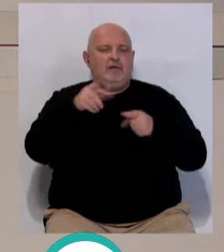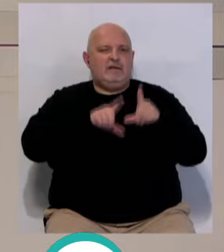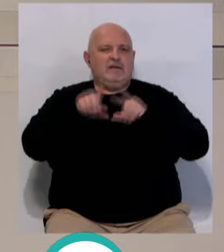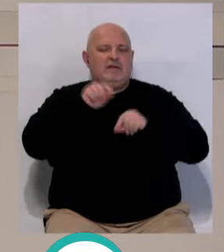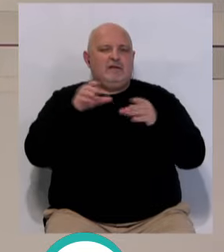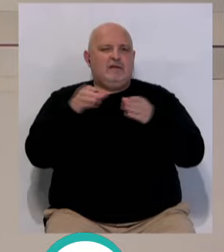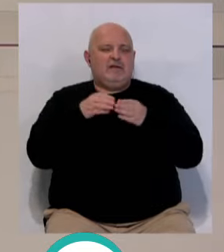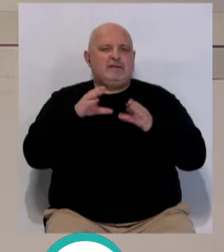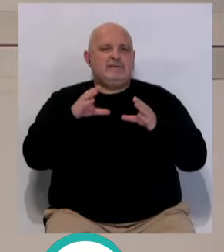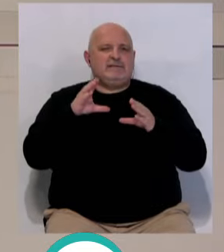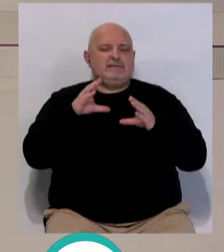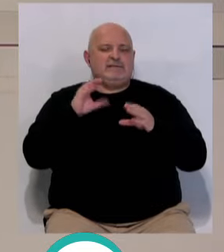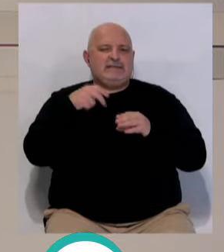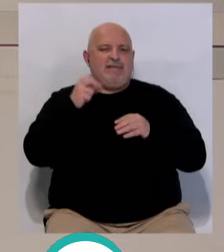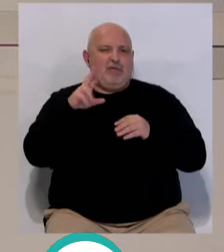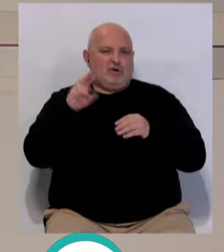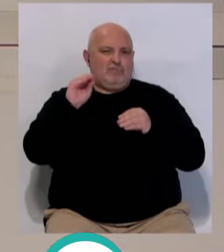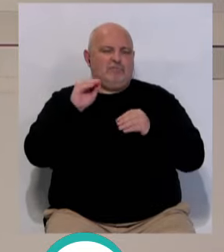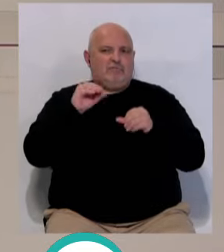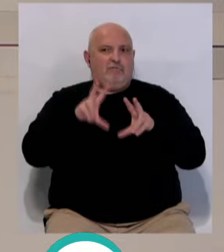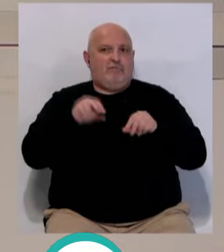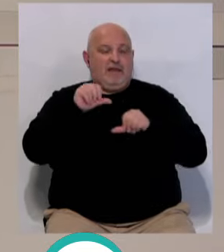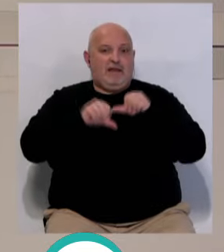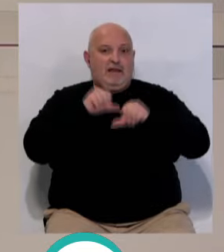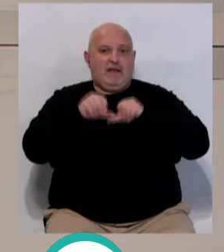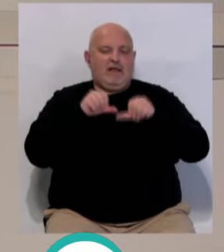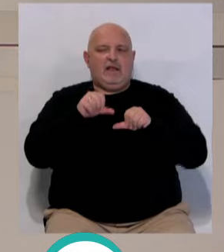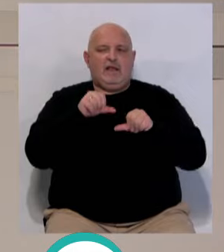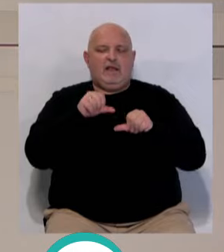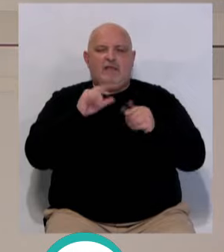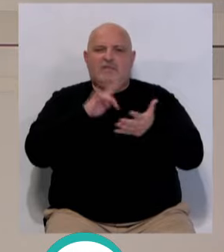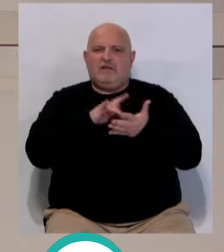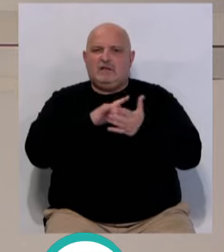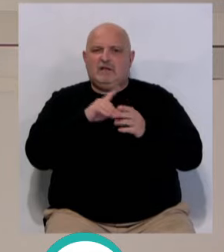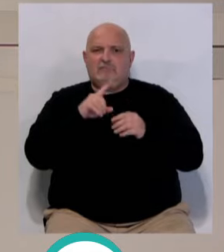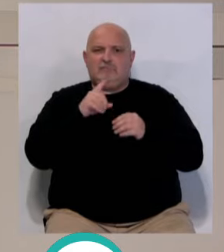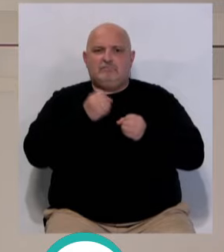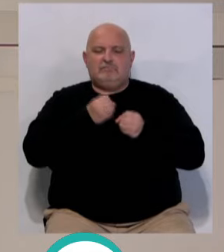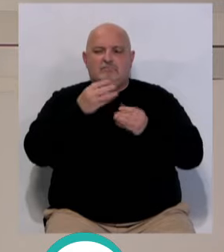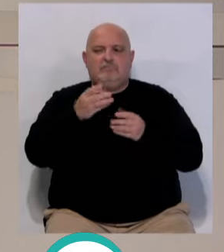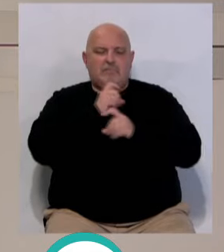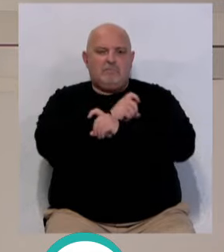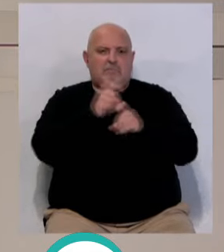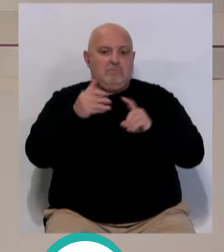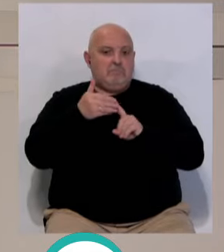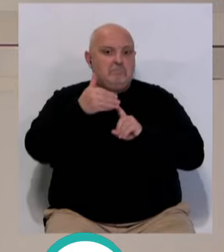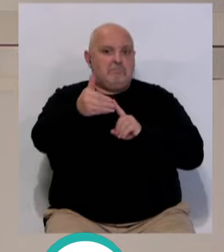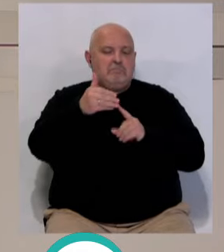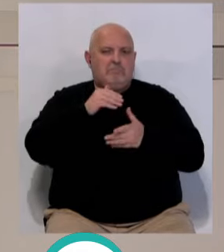del Salvador al término de la liga en esa fecha que se va a anunciar en los próximos días y que